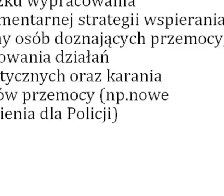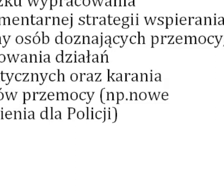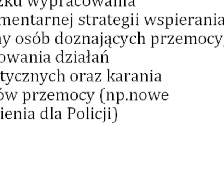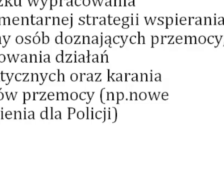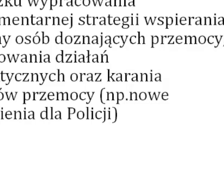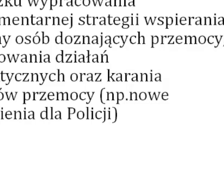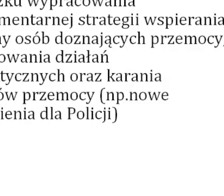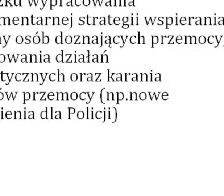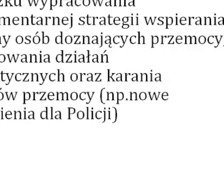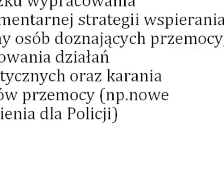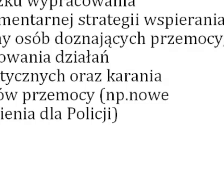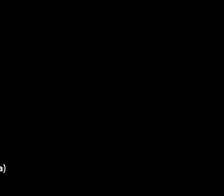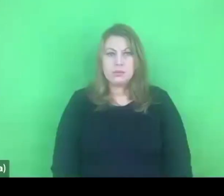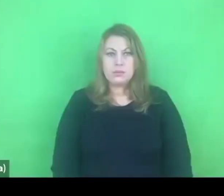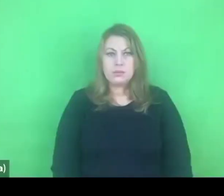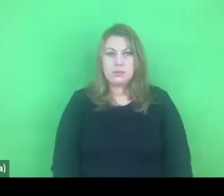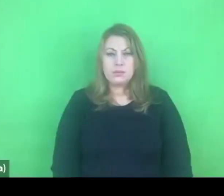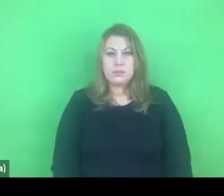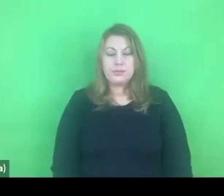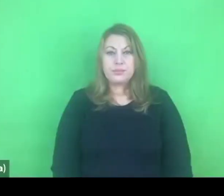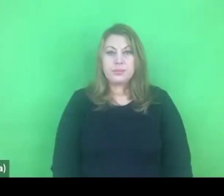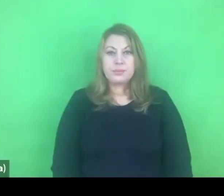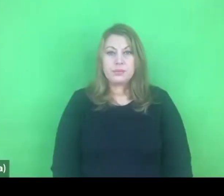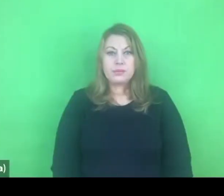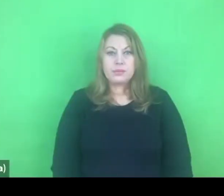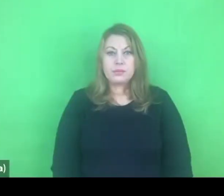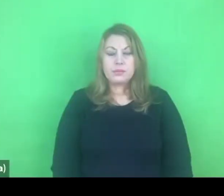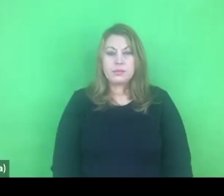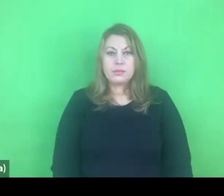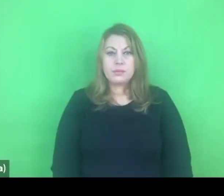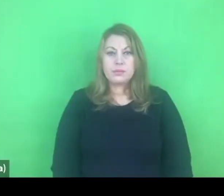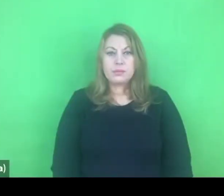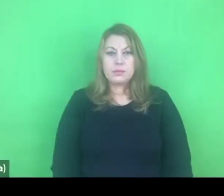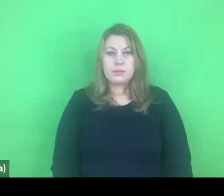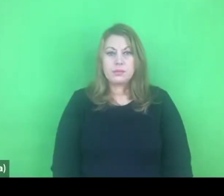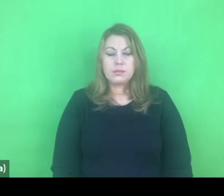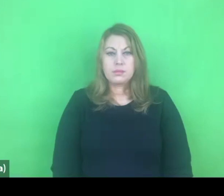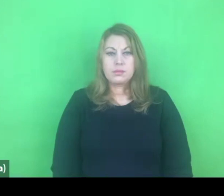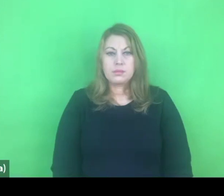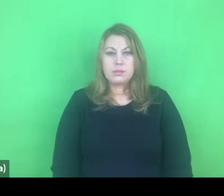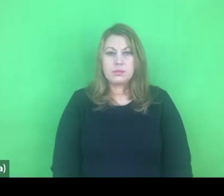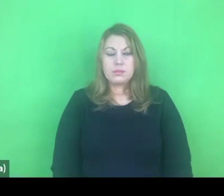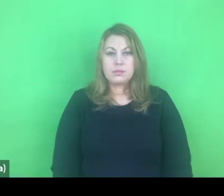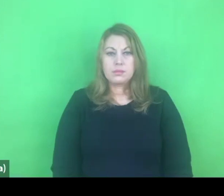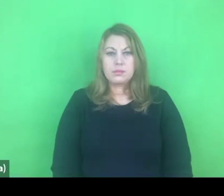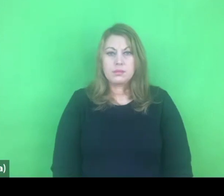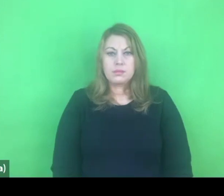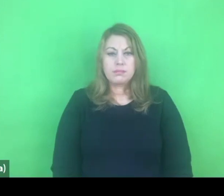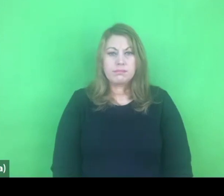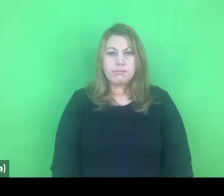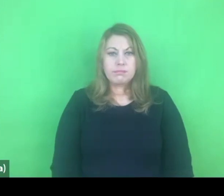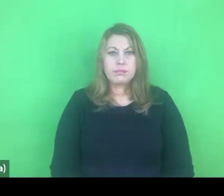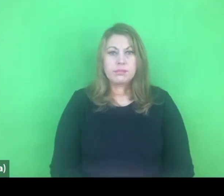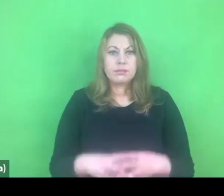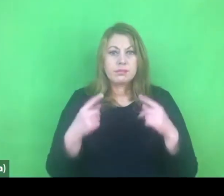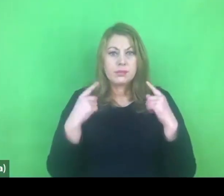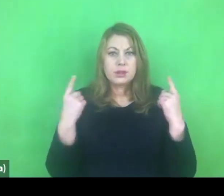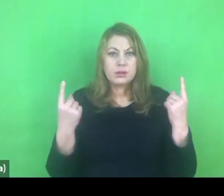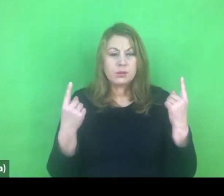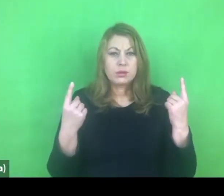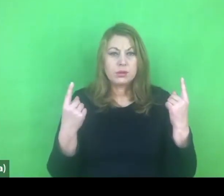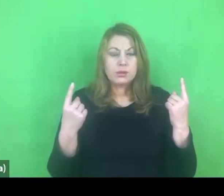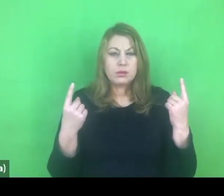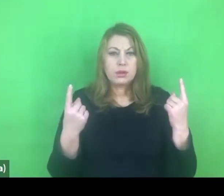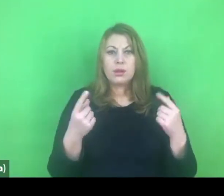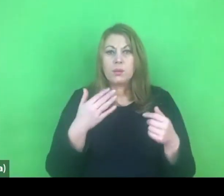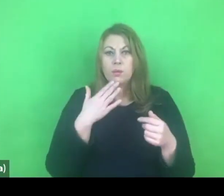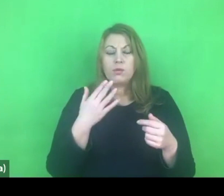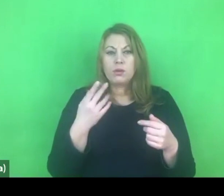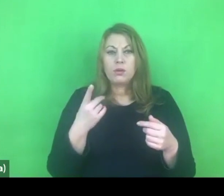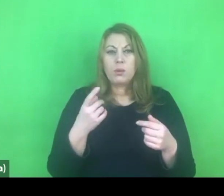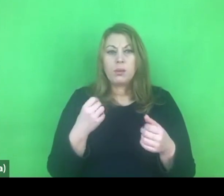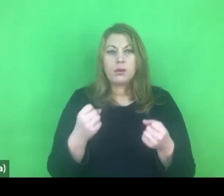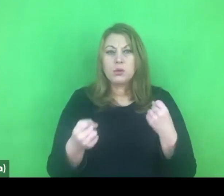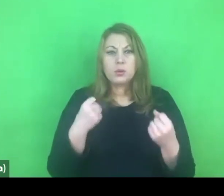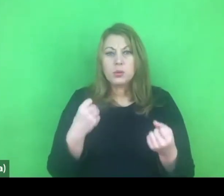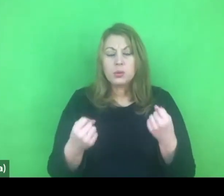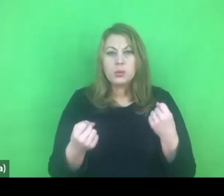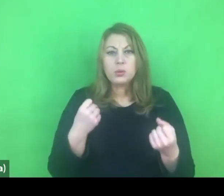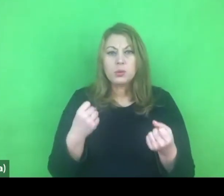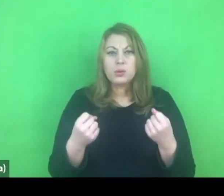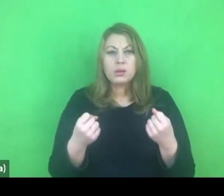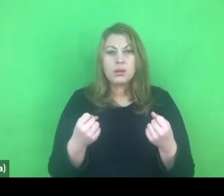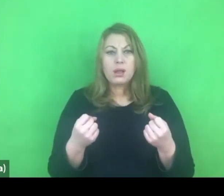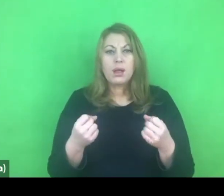Znowu wrócimy do Pani, wiem, że jest to trudne, żeby jakoś wstecznie to teraz przetłumaczyć.